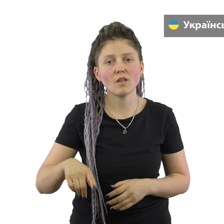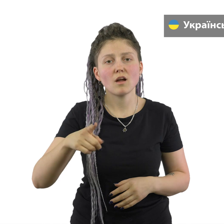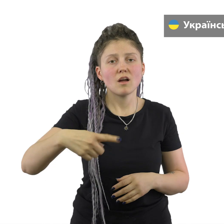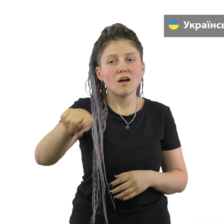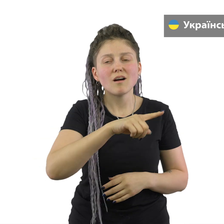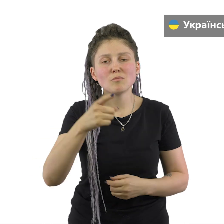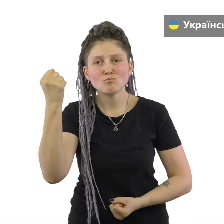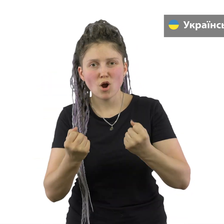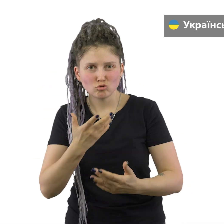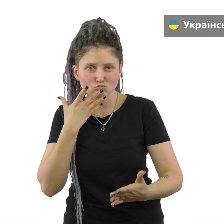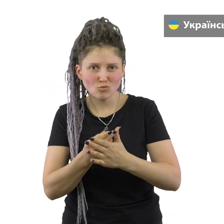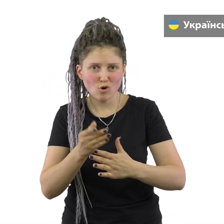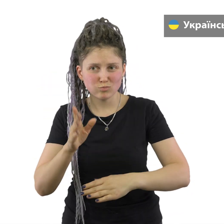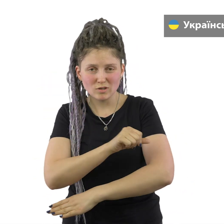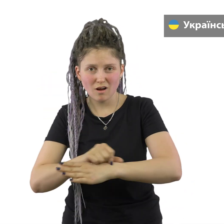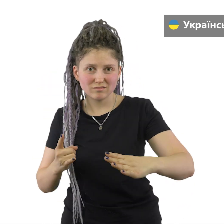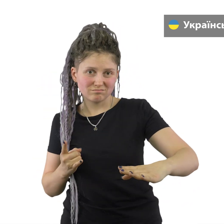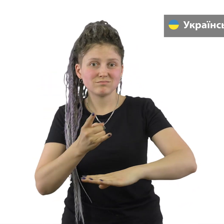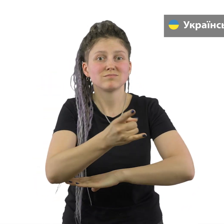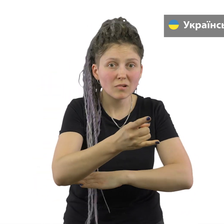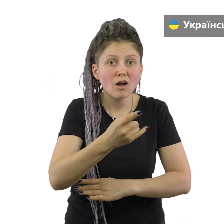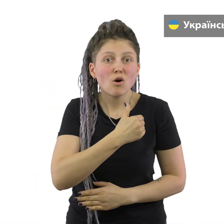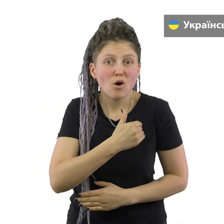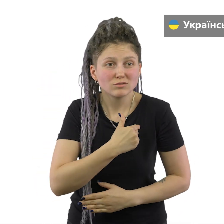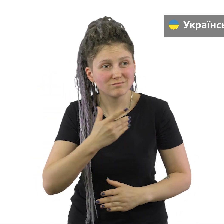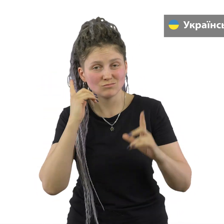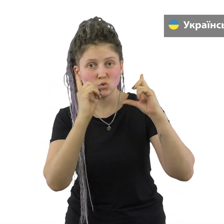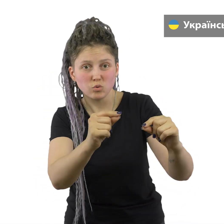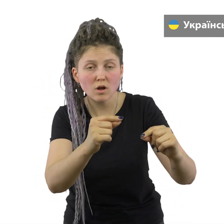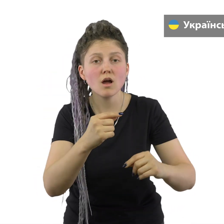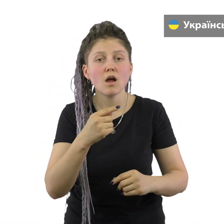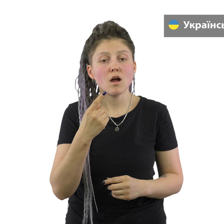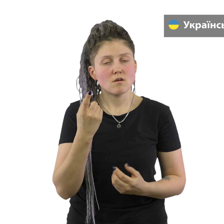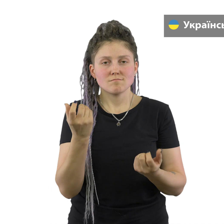Рішення щодо перевезеного рухомого майна (наприклад, автомобіля)